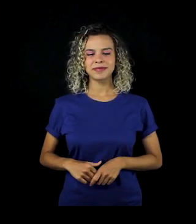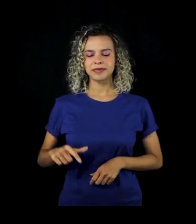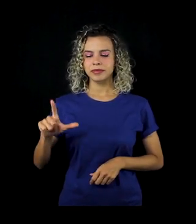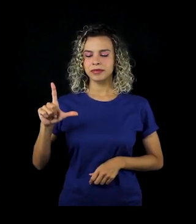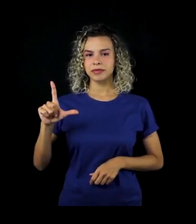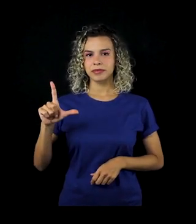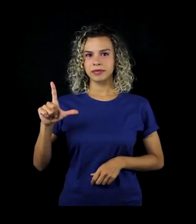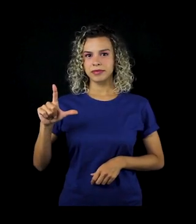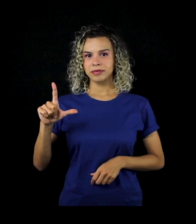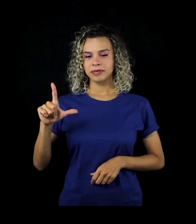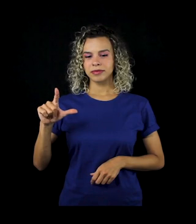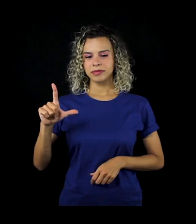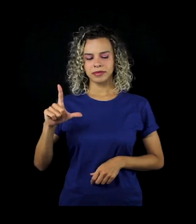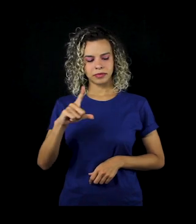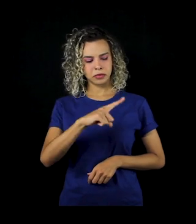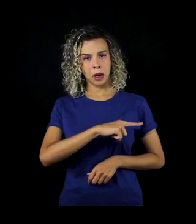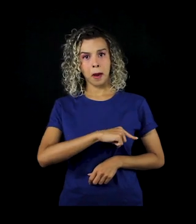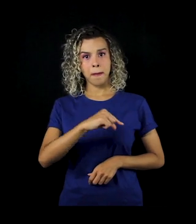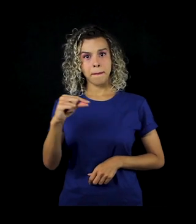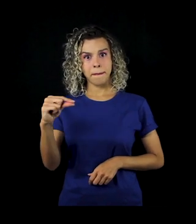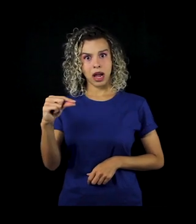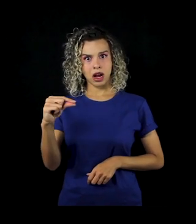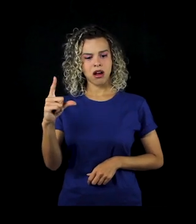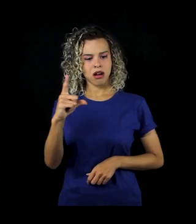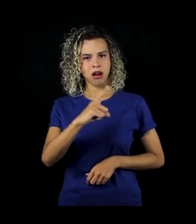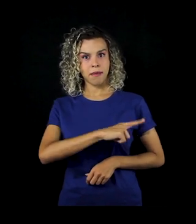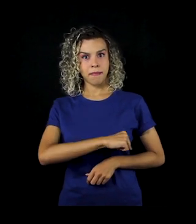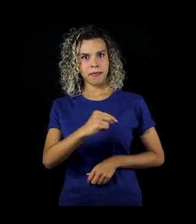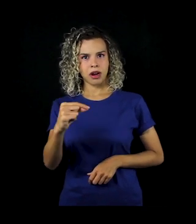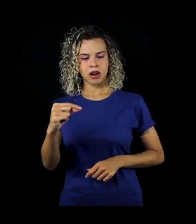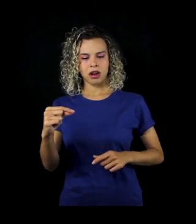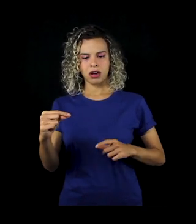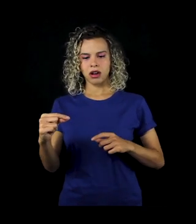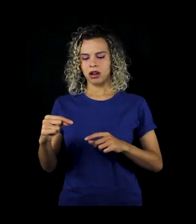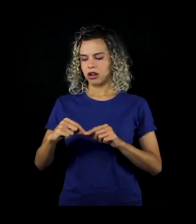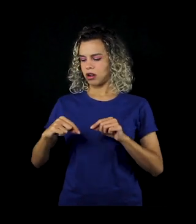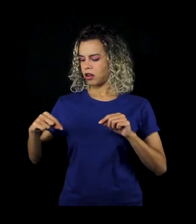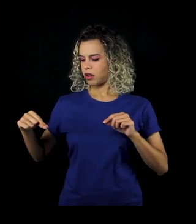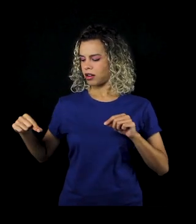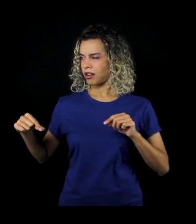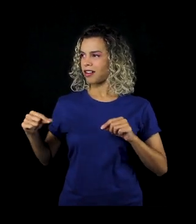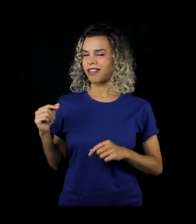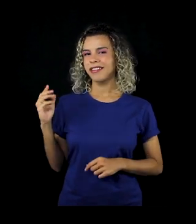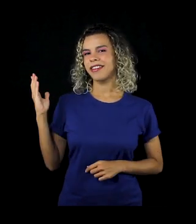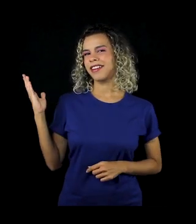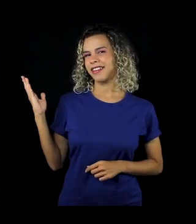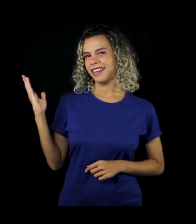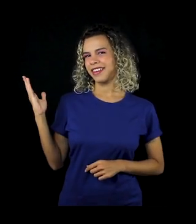você vai buscar um pedacinho do barbante lá do outro lado e trazer junto ao dedão.